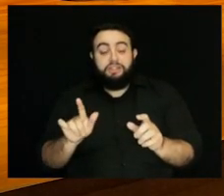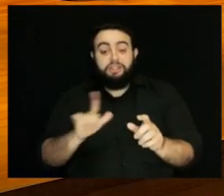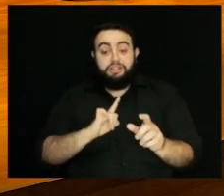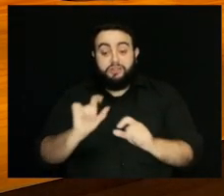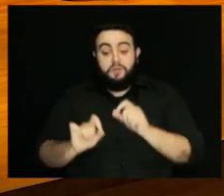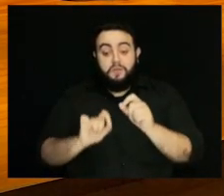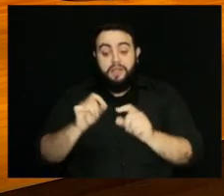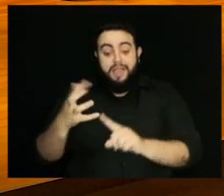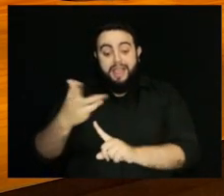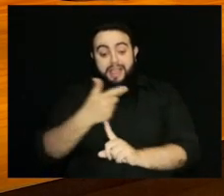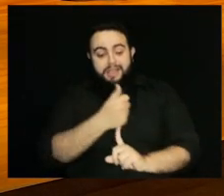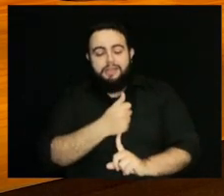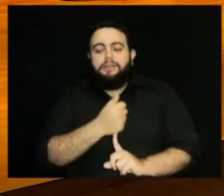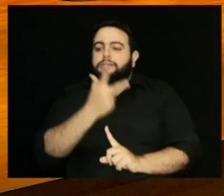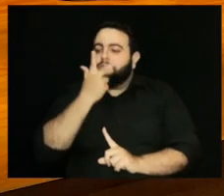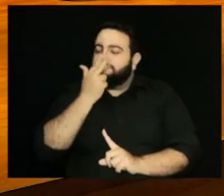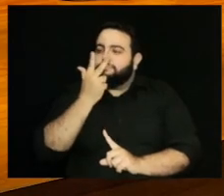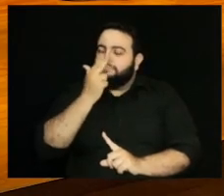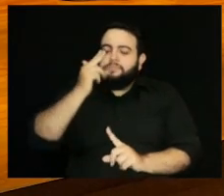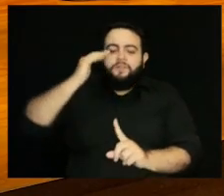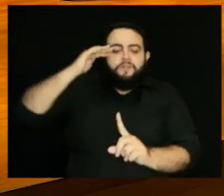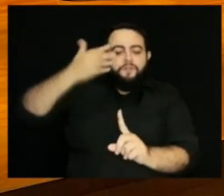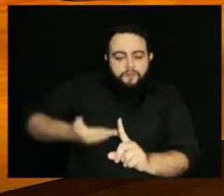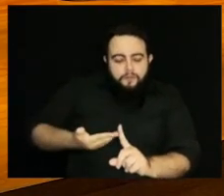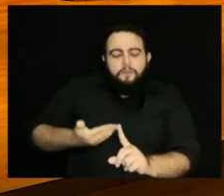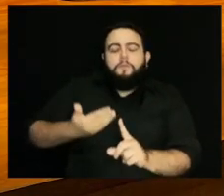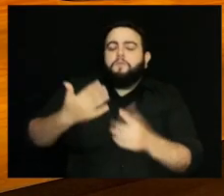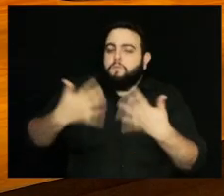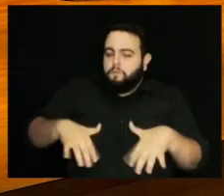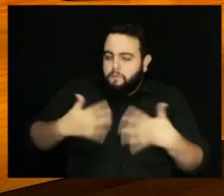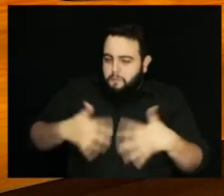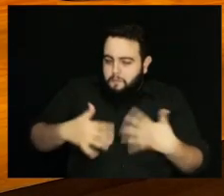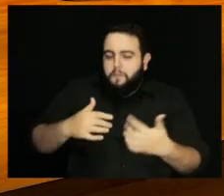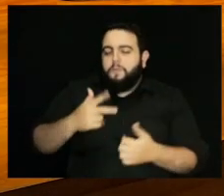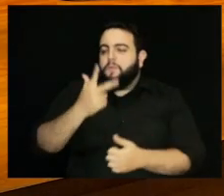o Bicho da Seda, que era a banda que tinha sobrado do Liverpool. Quando Liverpool virou Bicho da Seda